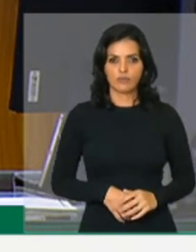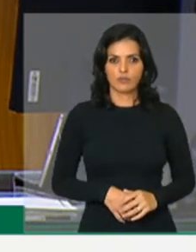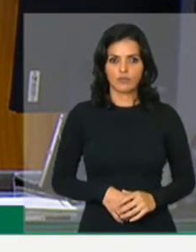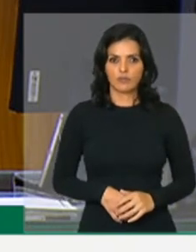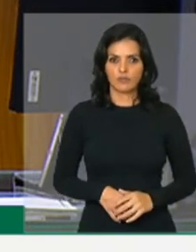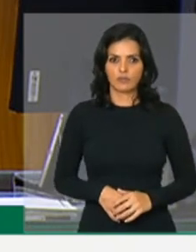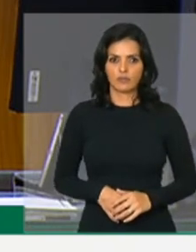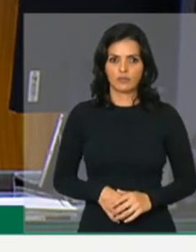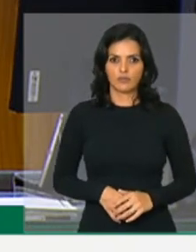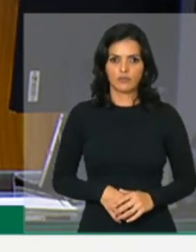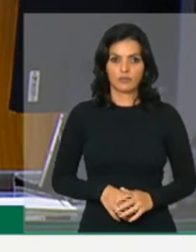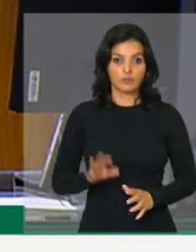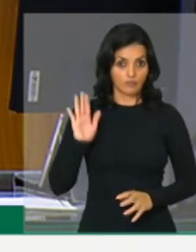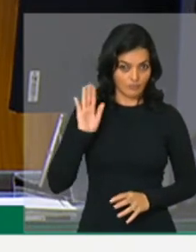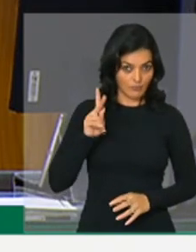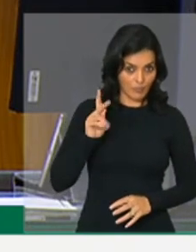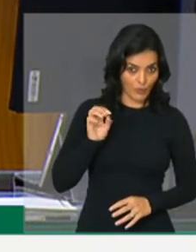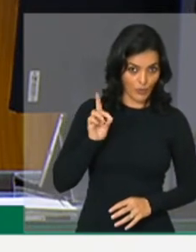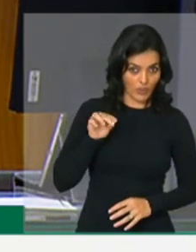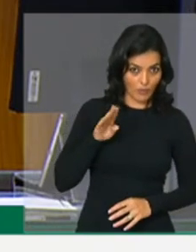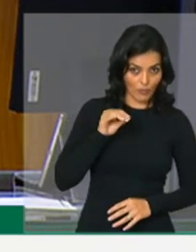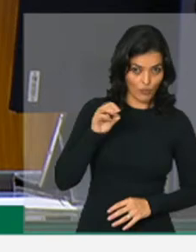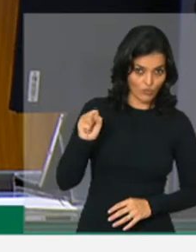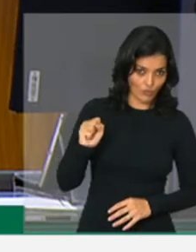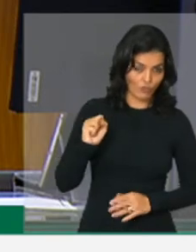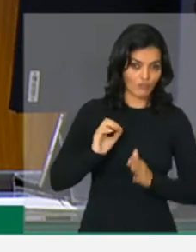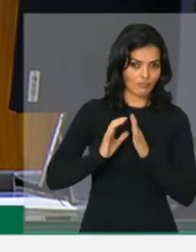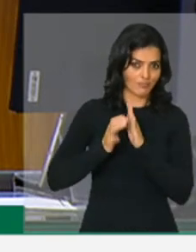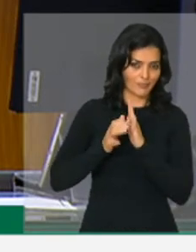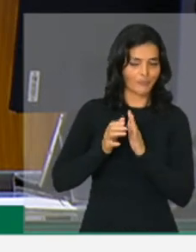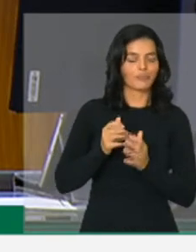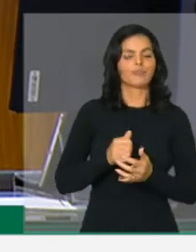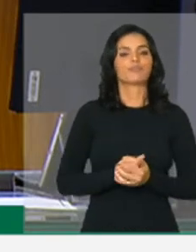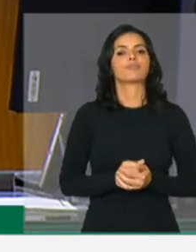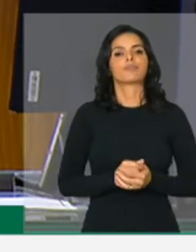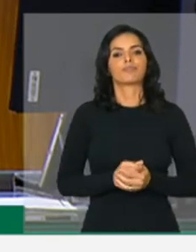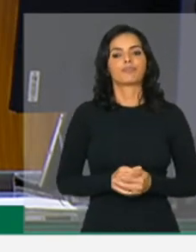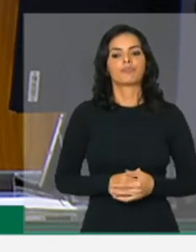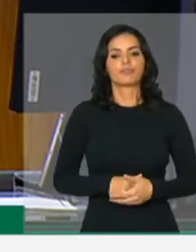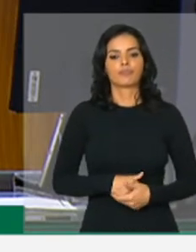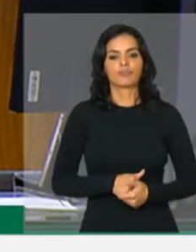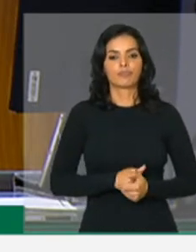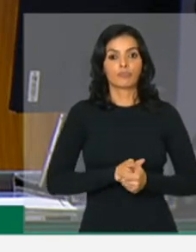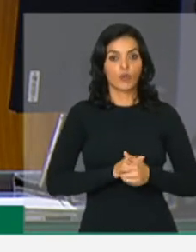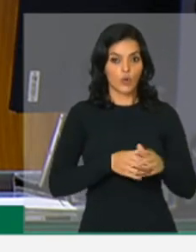ORIENTA SIM. -- [PRESIDENTE]: CIDADANIA. PCDOB. -- [DEPUTADO]: SR. PRESIDENTE, ESSA MATÉRIA